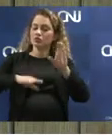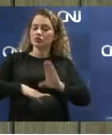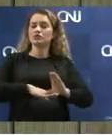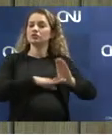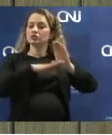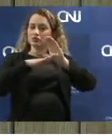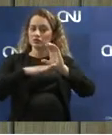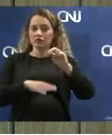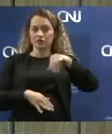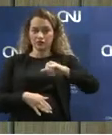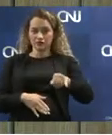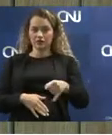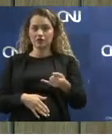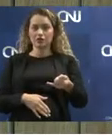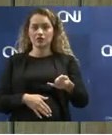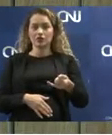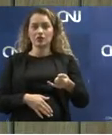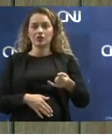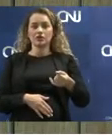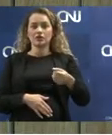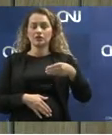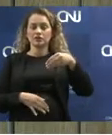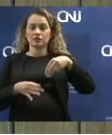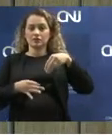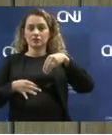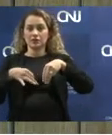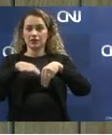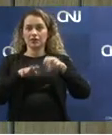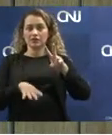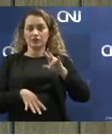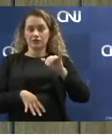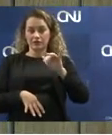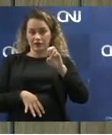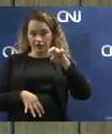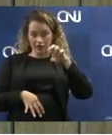Ministro Vieira de Mello Filho, Mauro Martins, Salise Sanchotene,